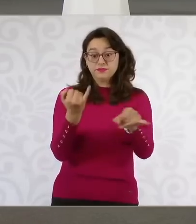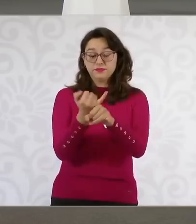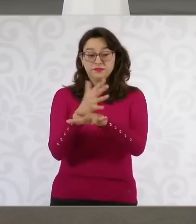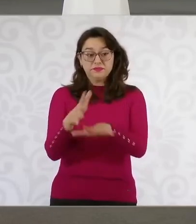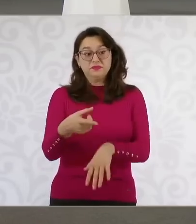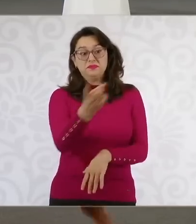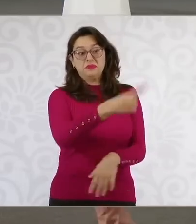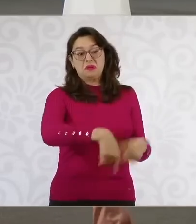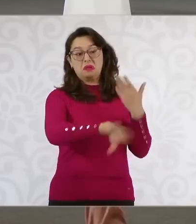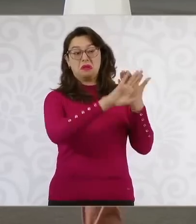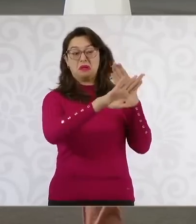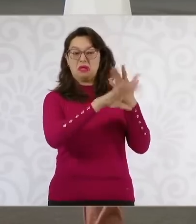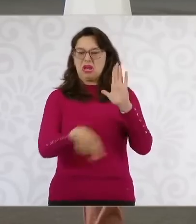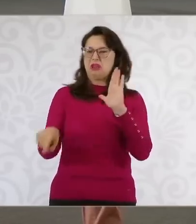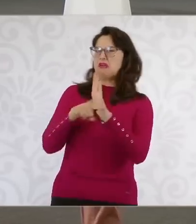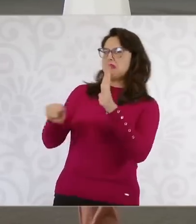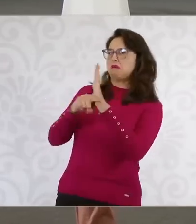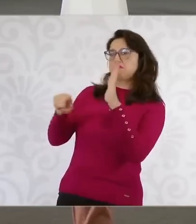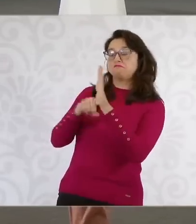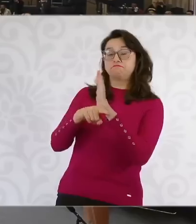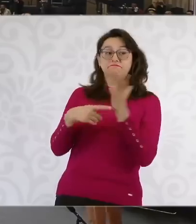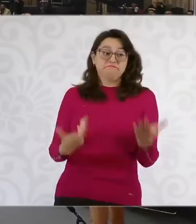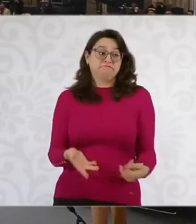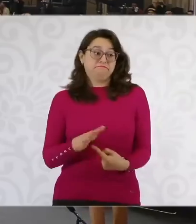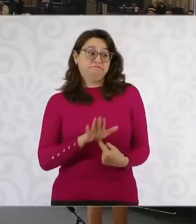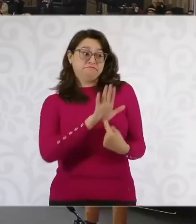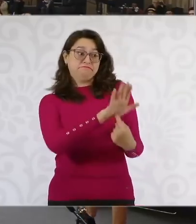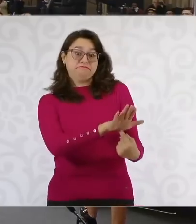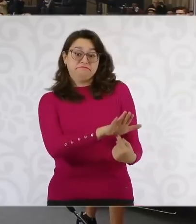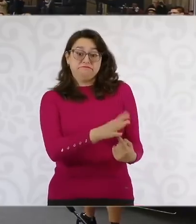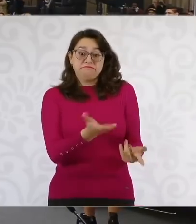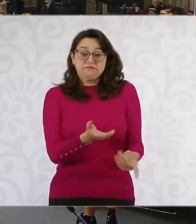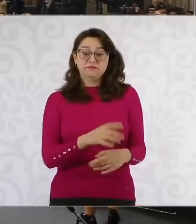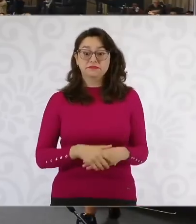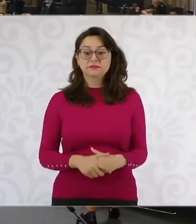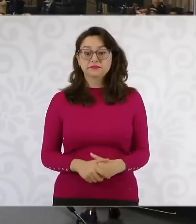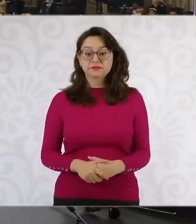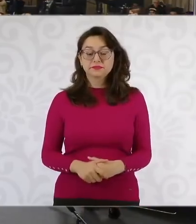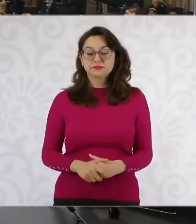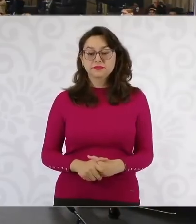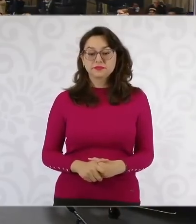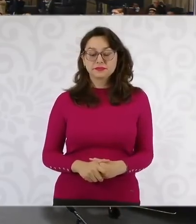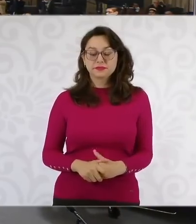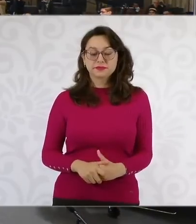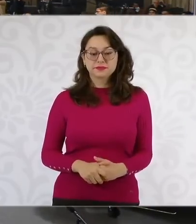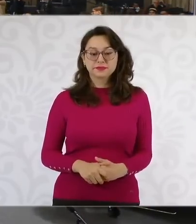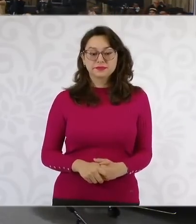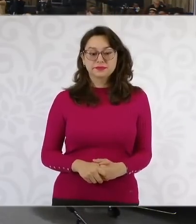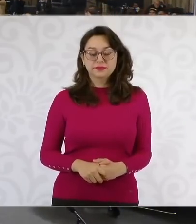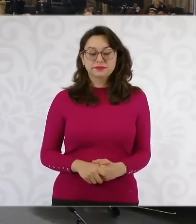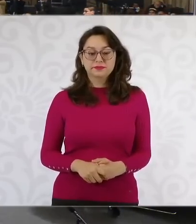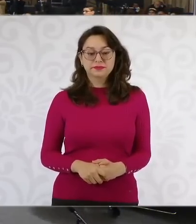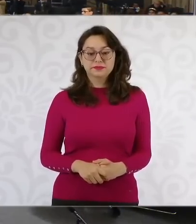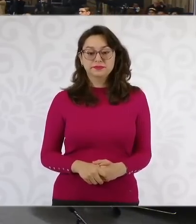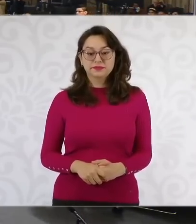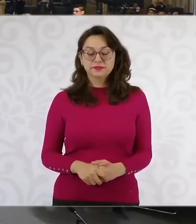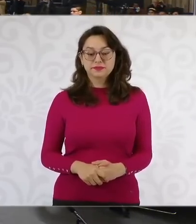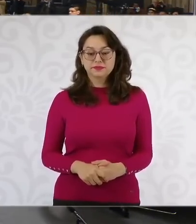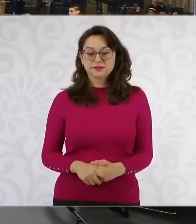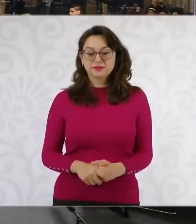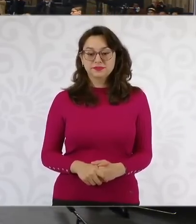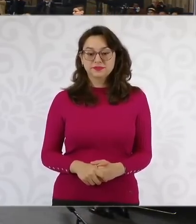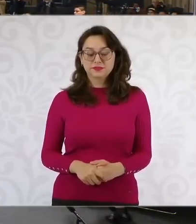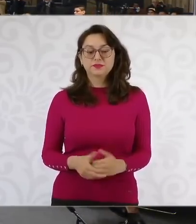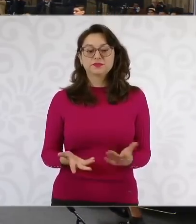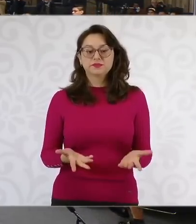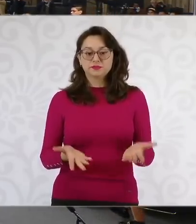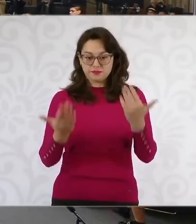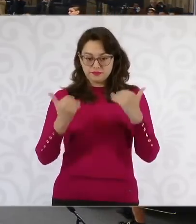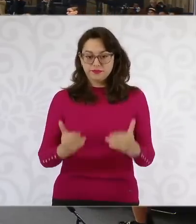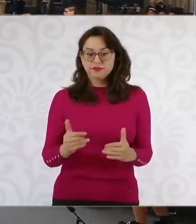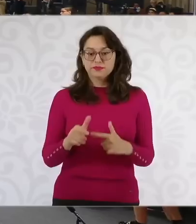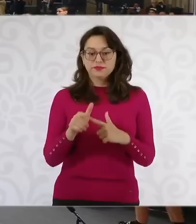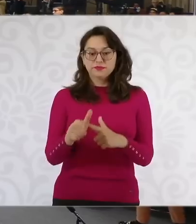oposición adelante